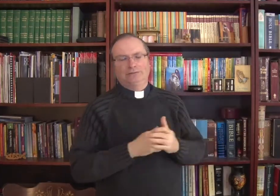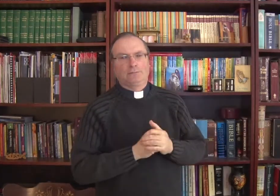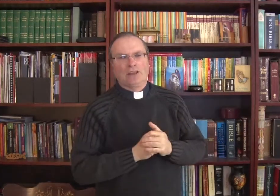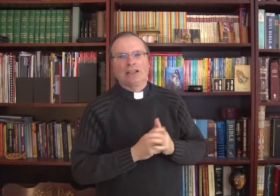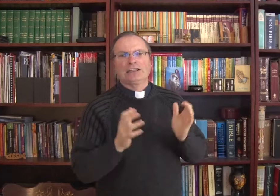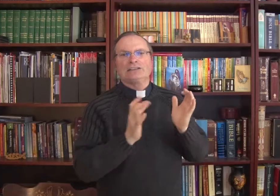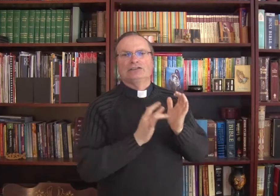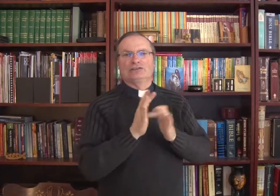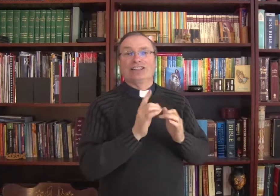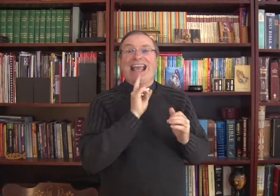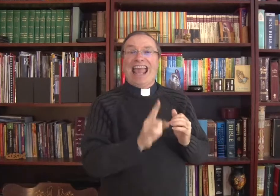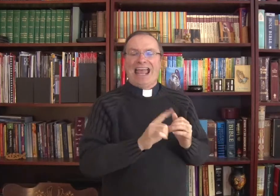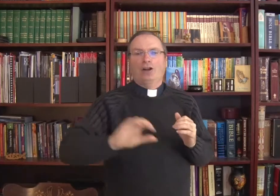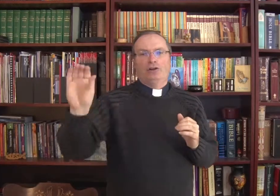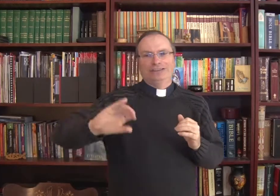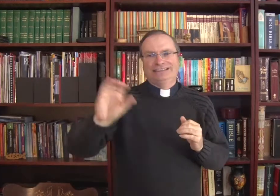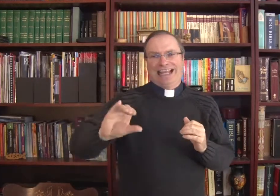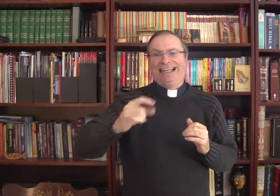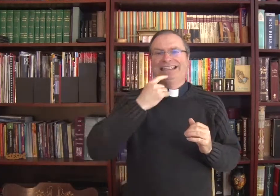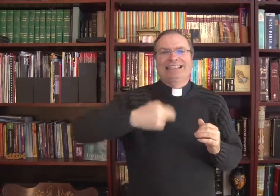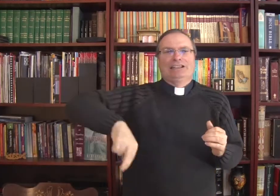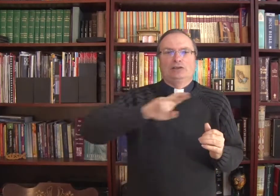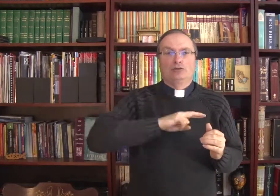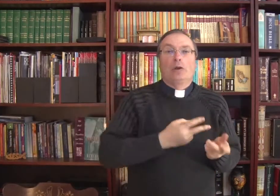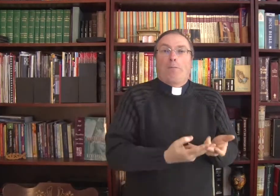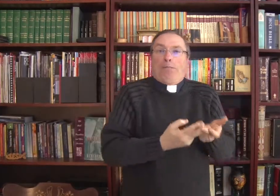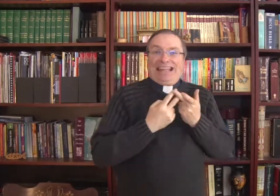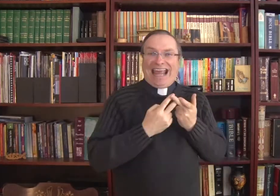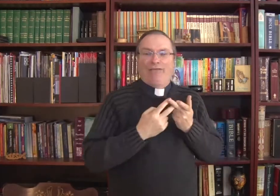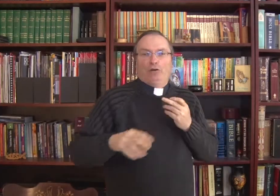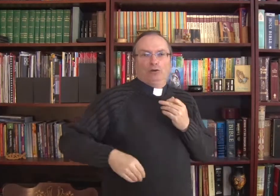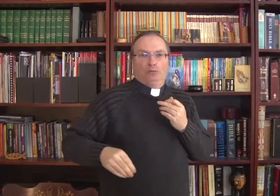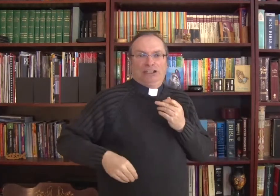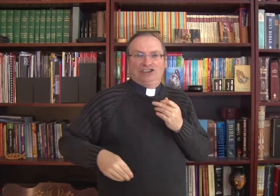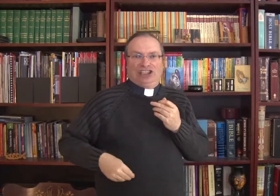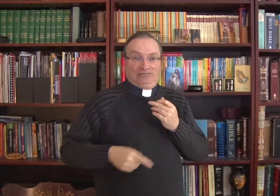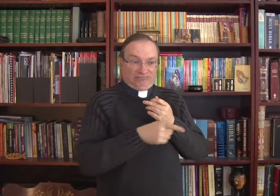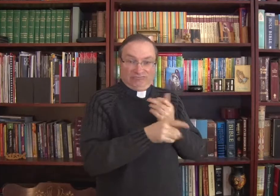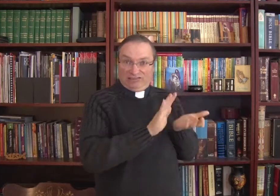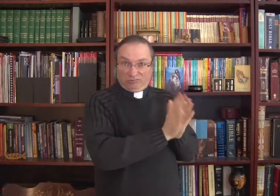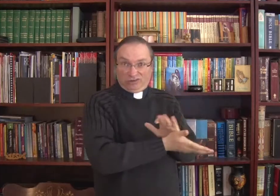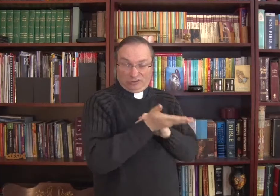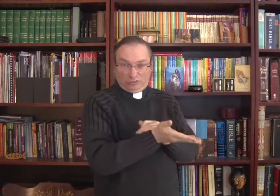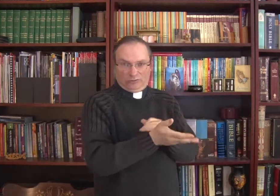Jésus est le sel qui nous préserve du péché (pourriture).